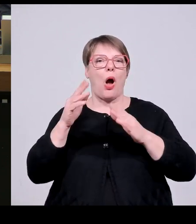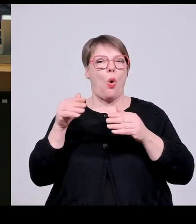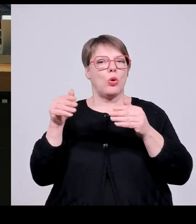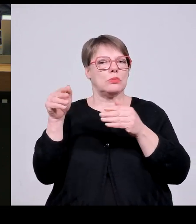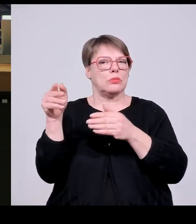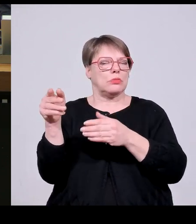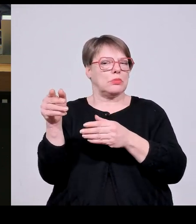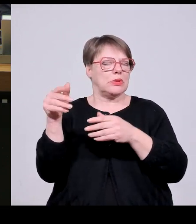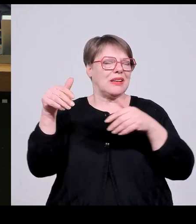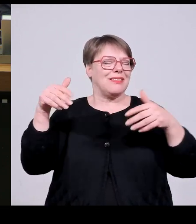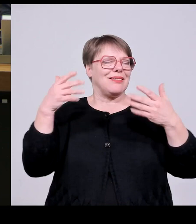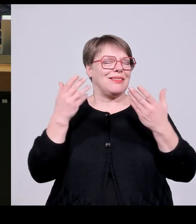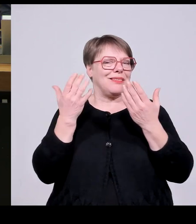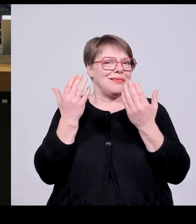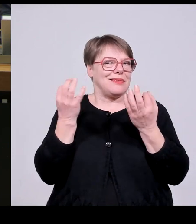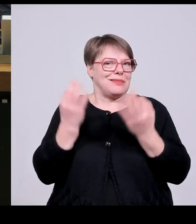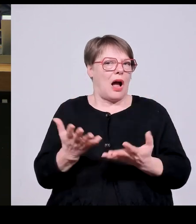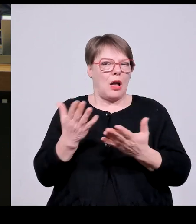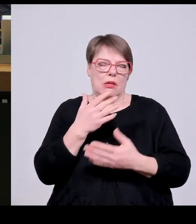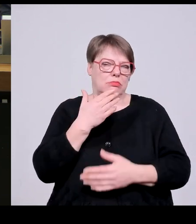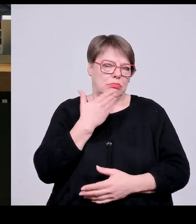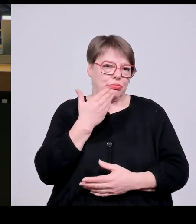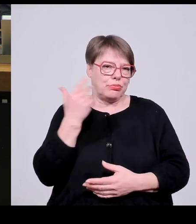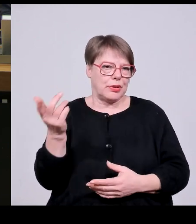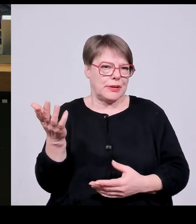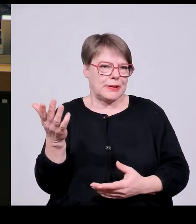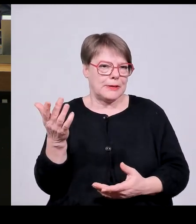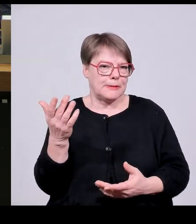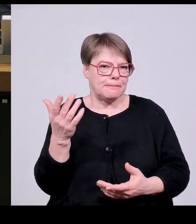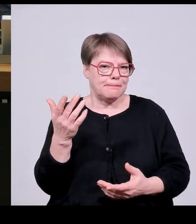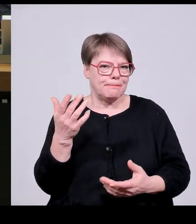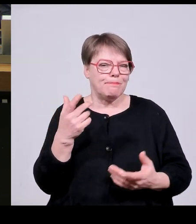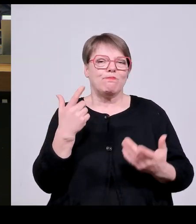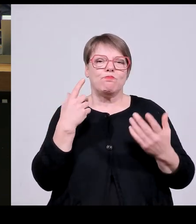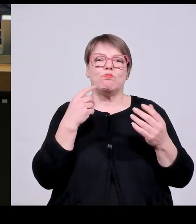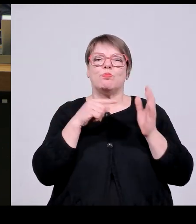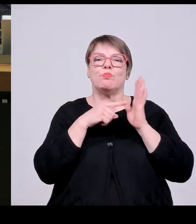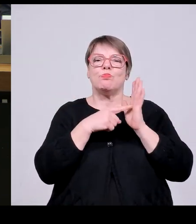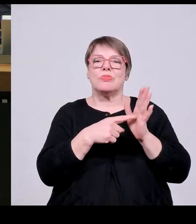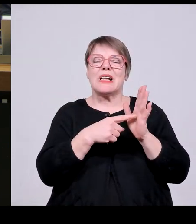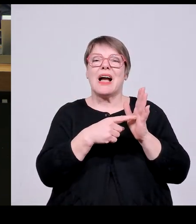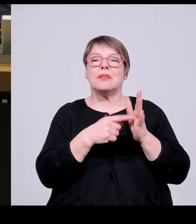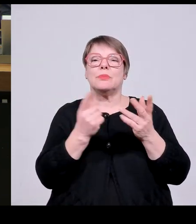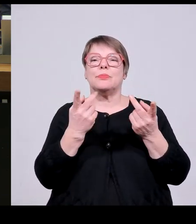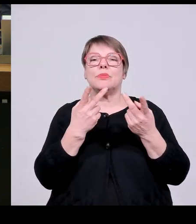nur ein politischer Beamtenstatus auf Zeit ist und letztlich auch der im Gesetz vorgesehene und im